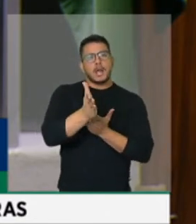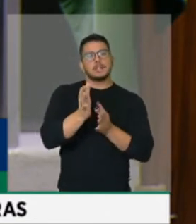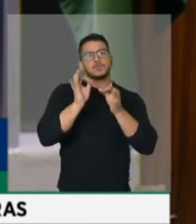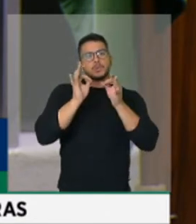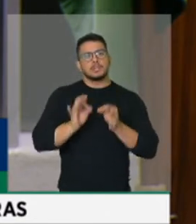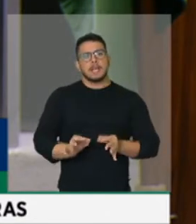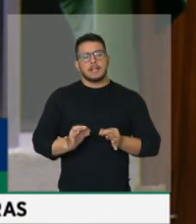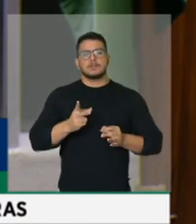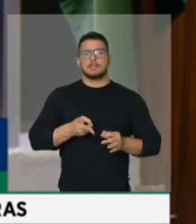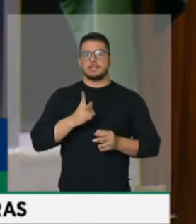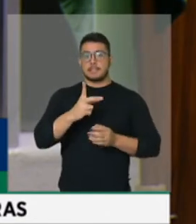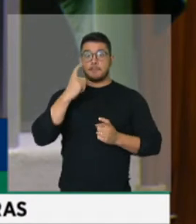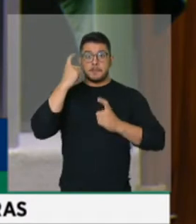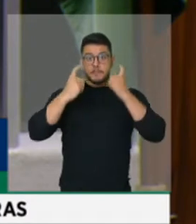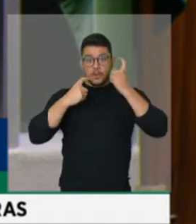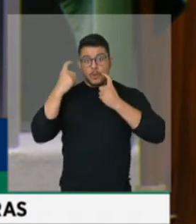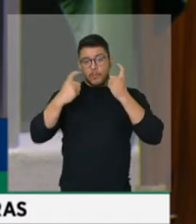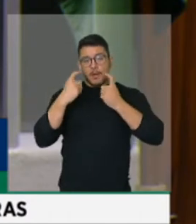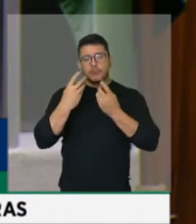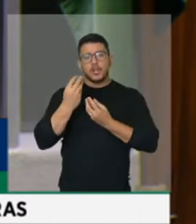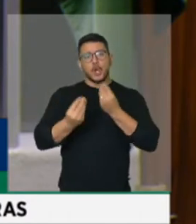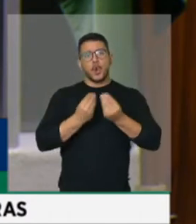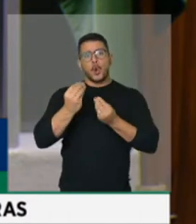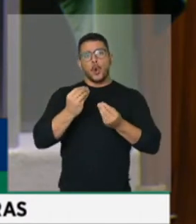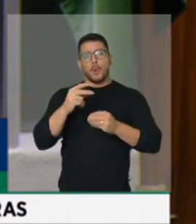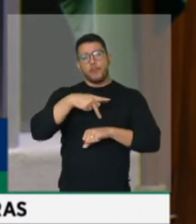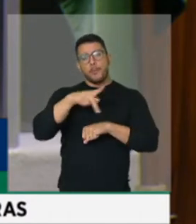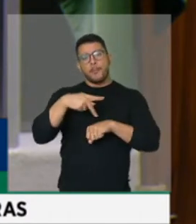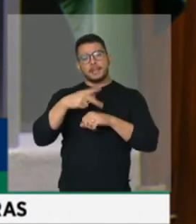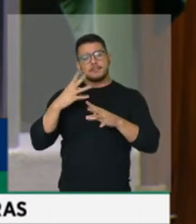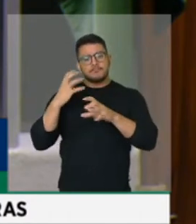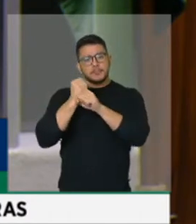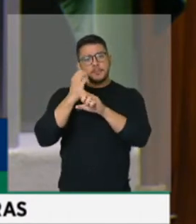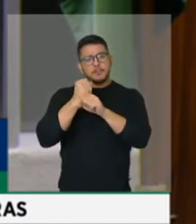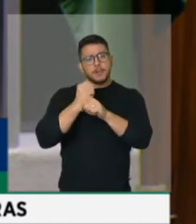NACIONALISTAS É AQUELE... GESTOR... AQUELE PARLAMENTAR QUE PENSA NO PAÍS. AQUELE GESTOR E AQUELE PARLAMENTAR